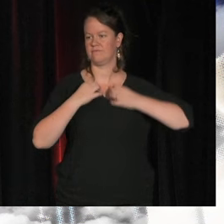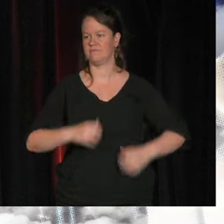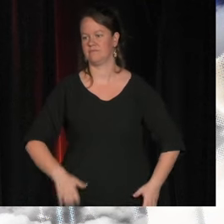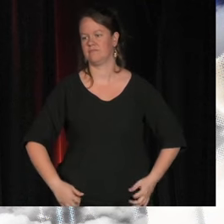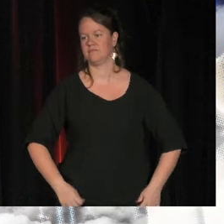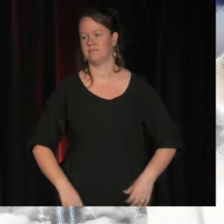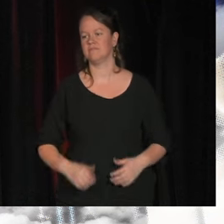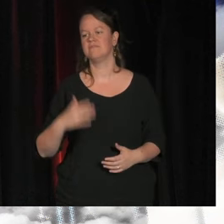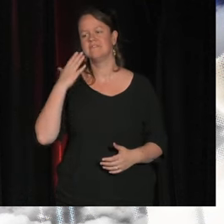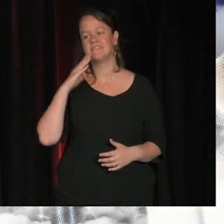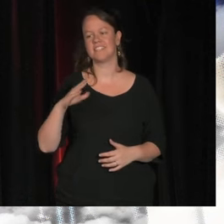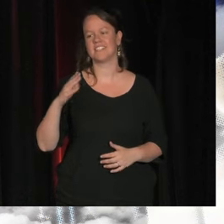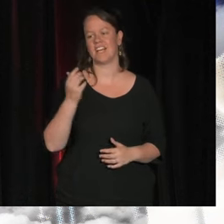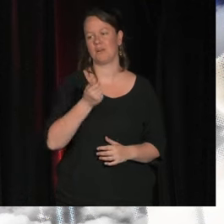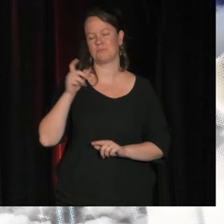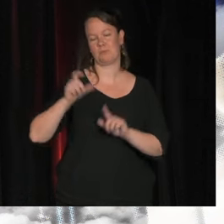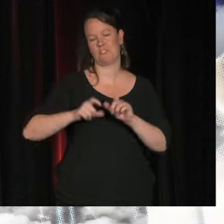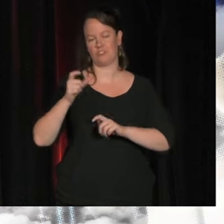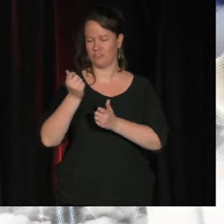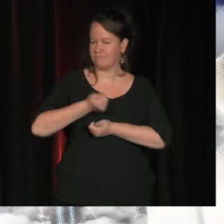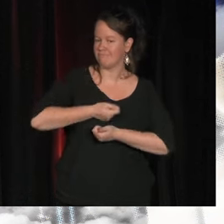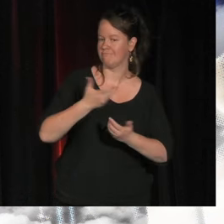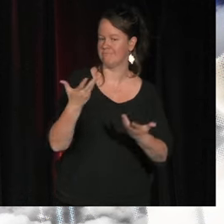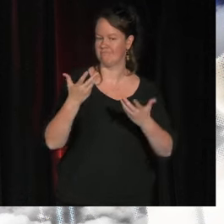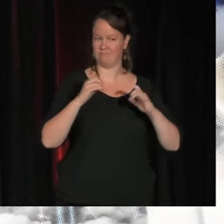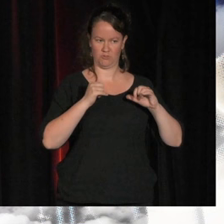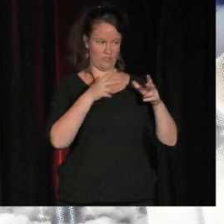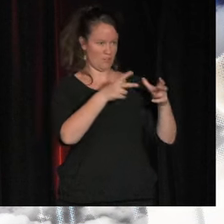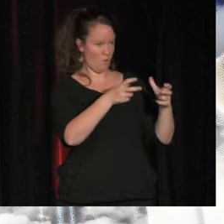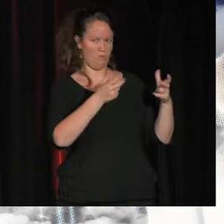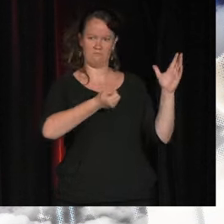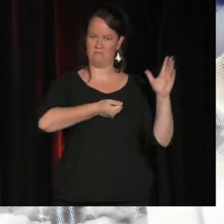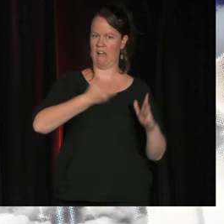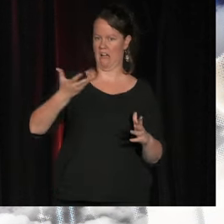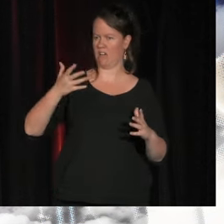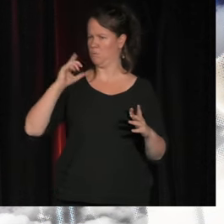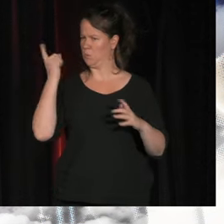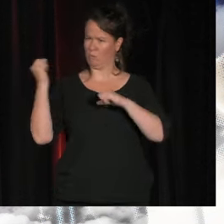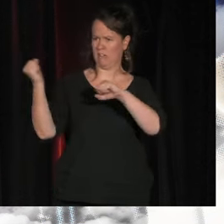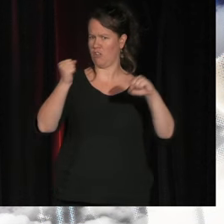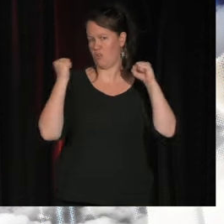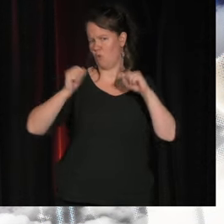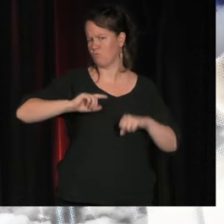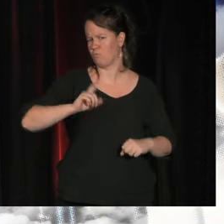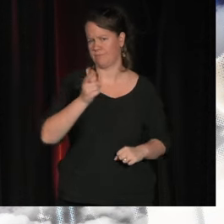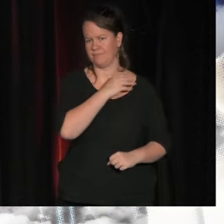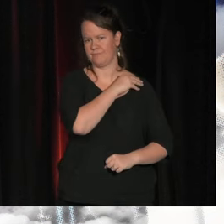par rapport aux jeux vidéo qui montrent que c'est quand même encore un art controversé et je voulais savoir si, selon vous, tous les jeux vidéo